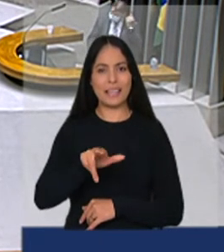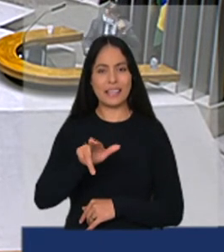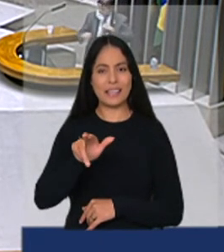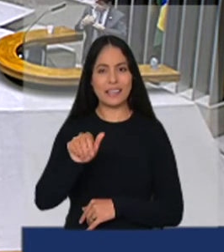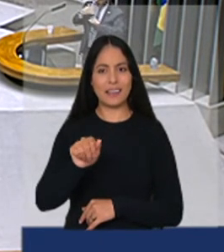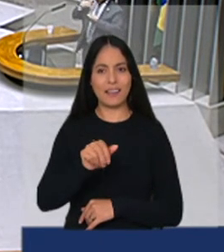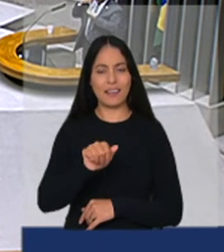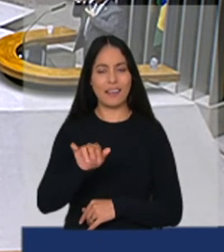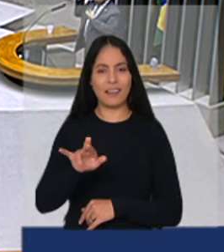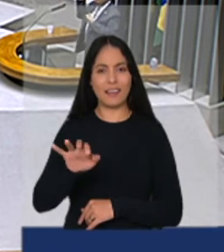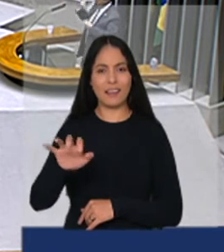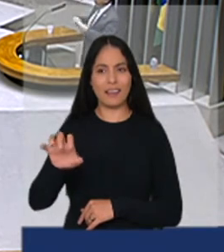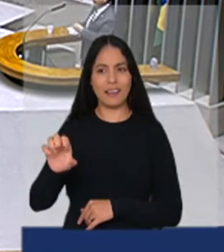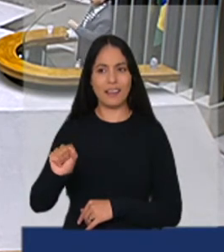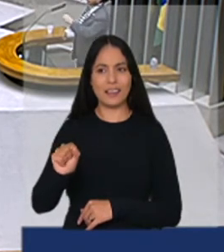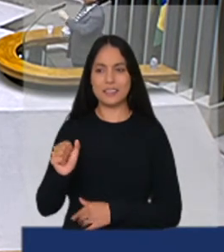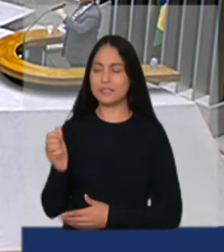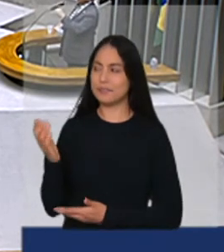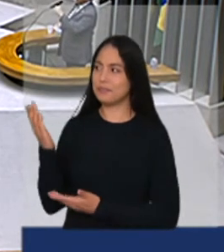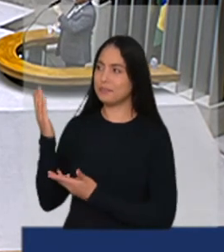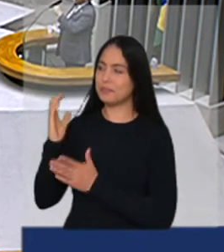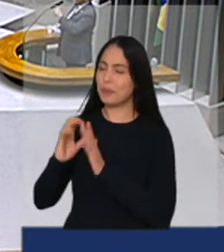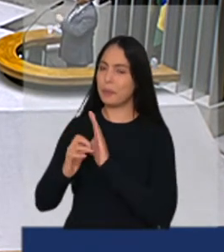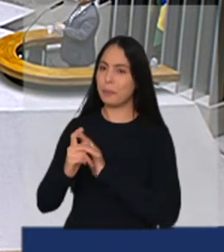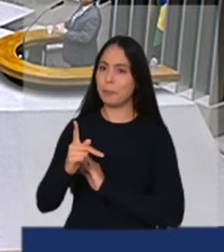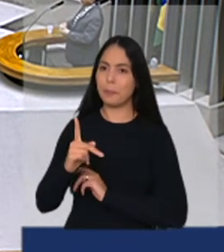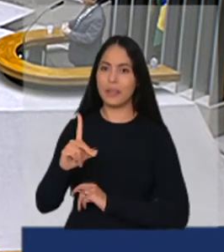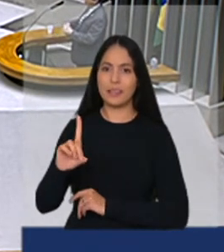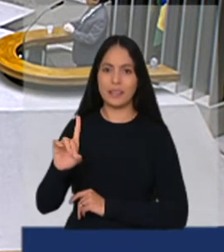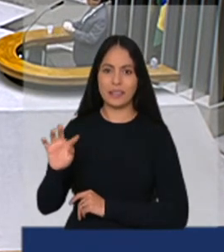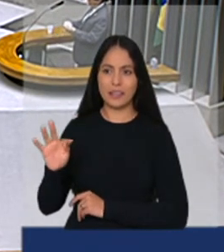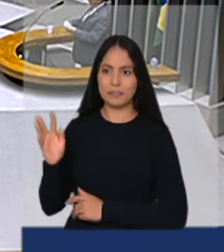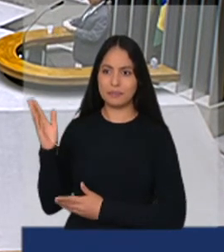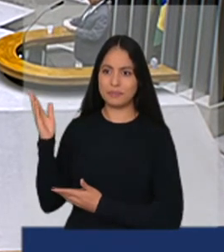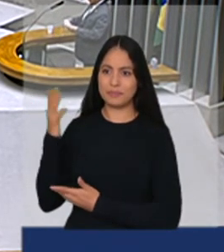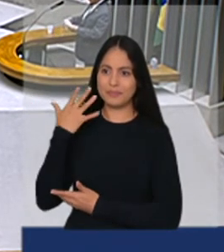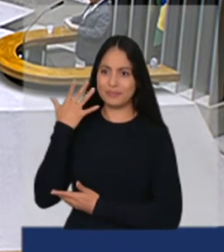PARA FALAR SOBRE UM ETAPA DOS DESMONTES QUE O GOVERNO BOLSONARO TEM FEITO, ALIÁS,